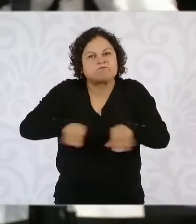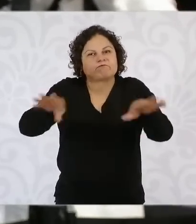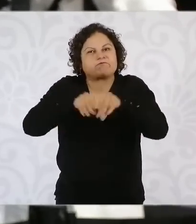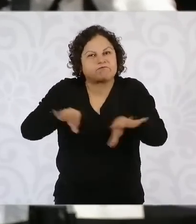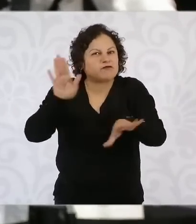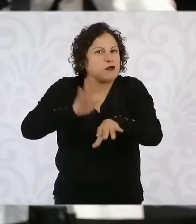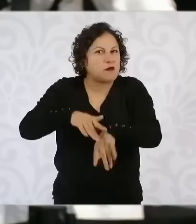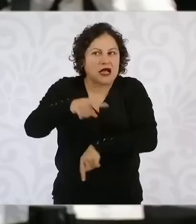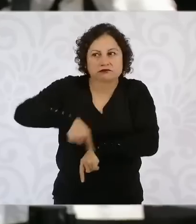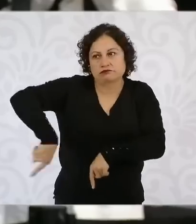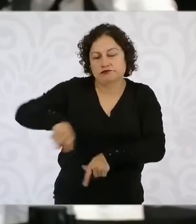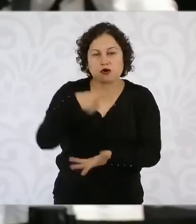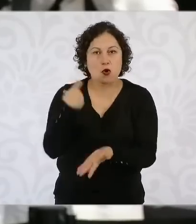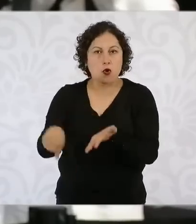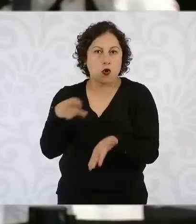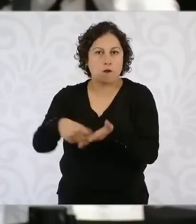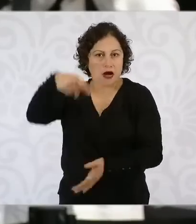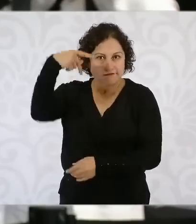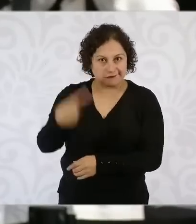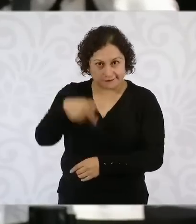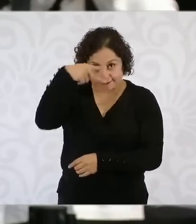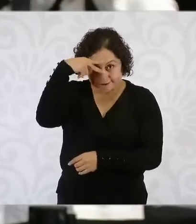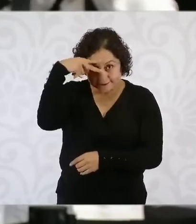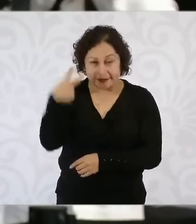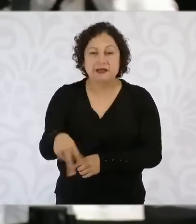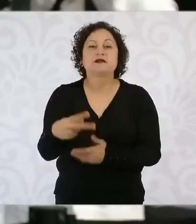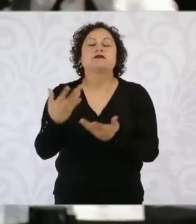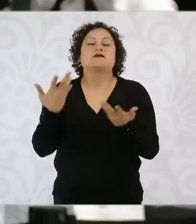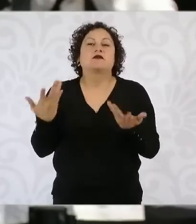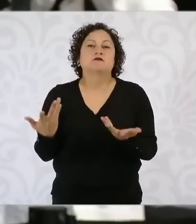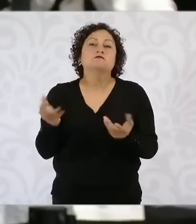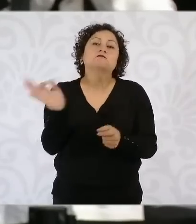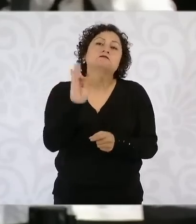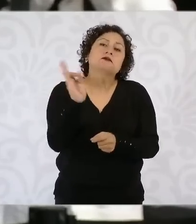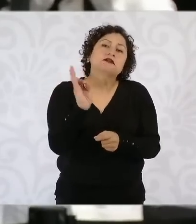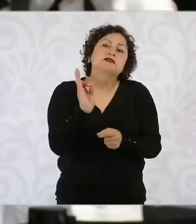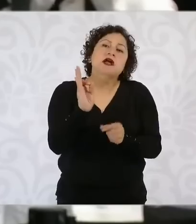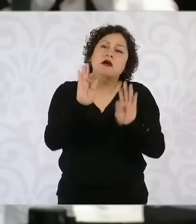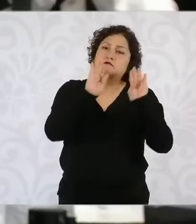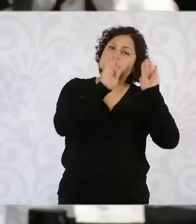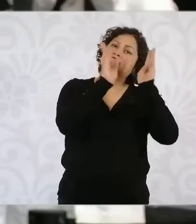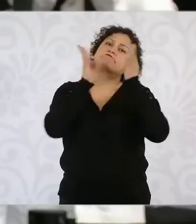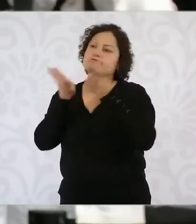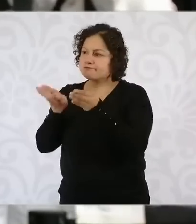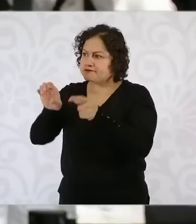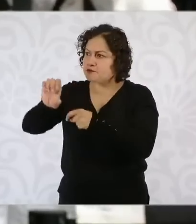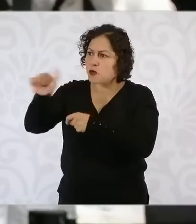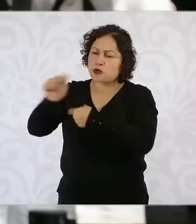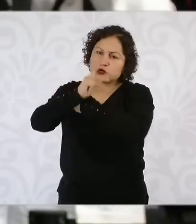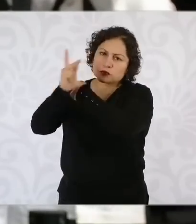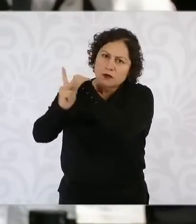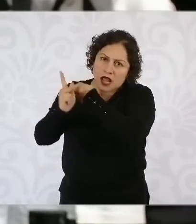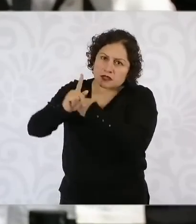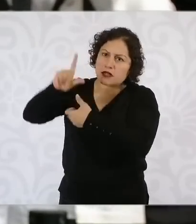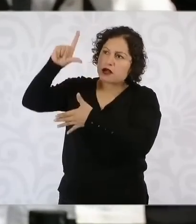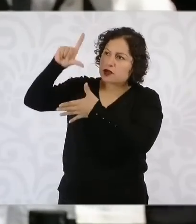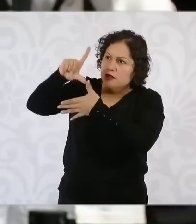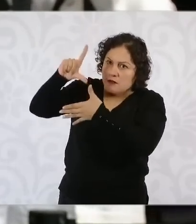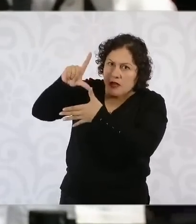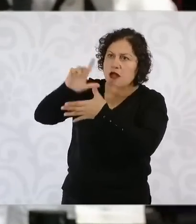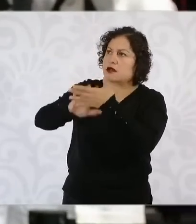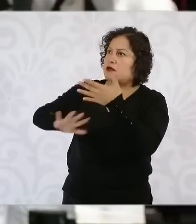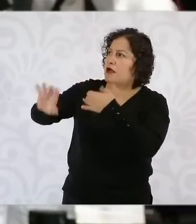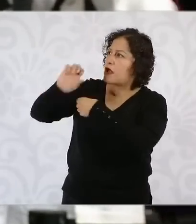hacia otros países hacia la propia latinoamérica Europa etcétera hay eh camino hacia Qué tipo de